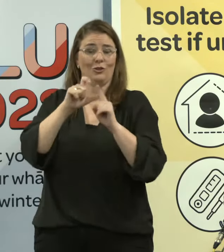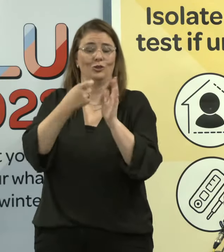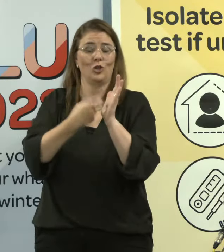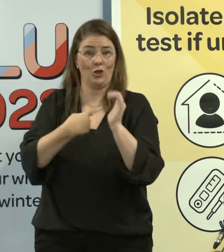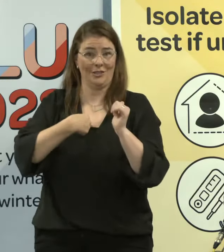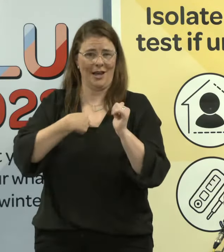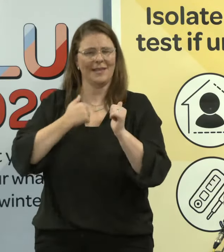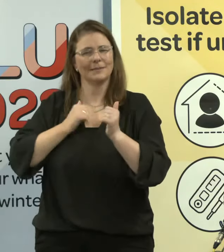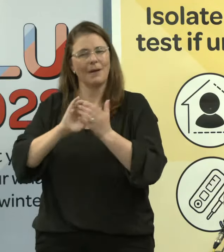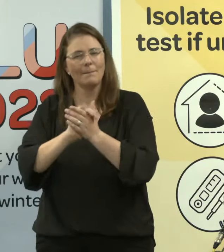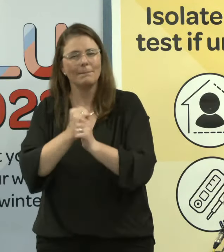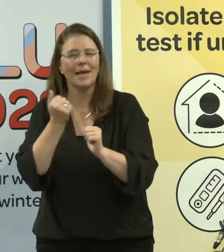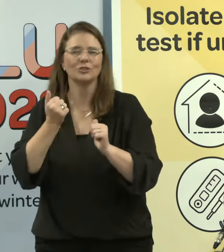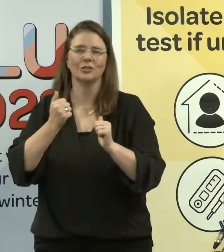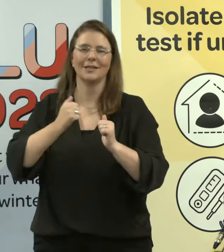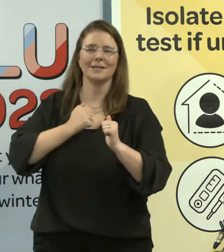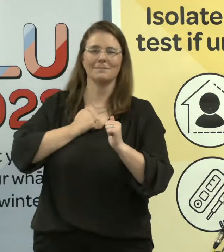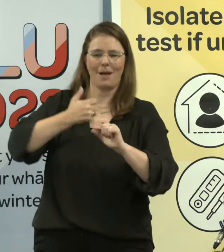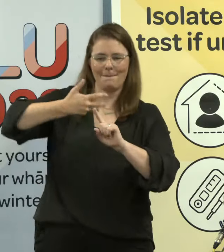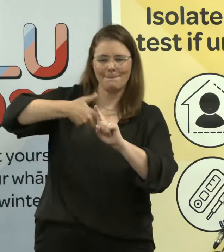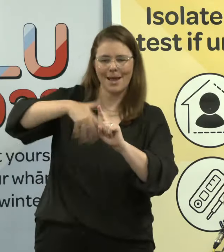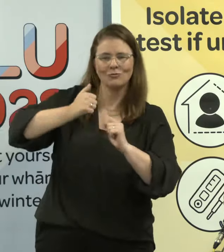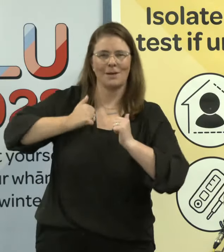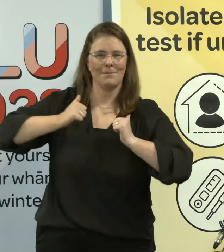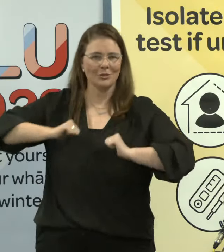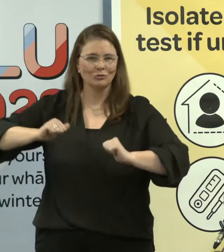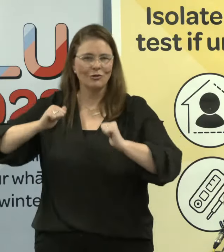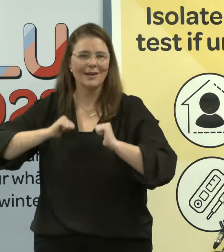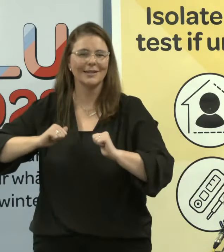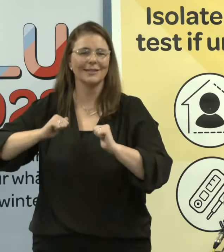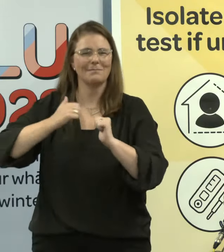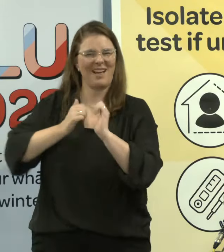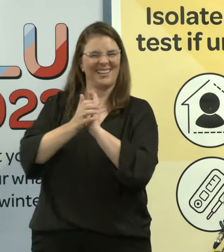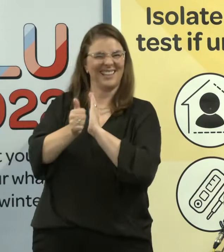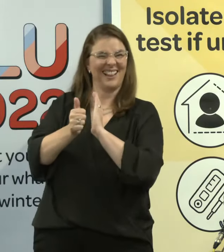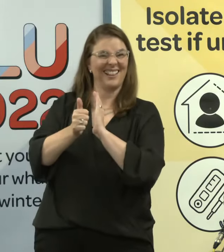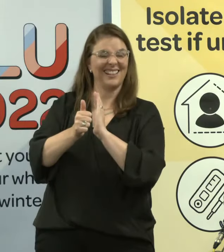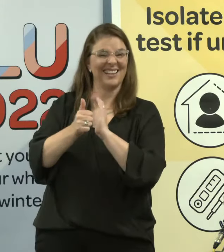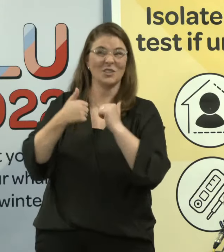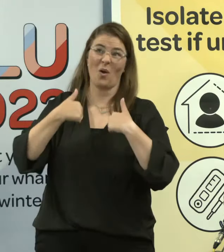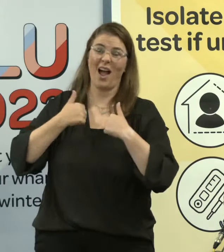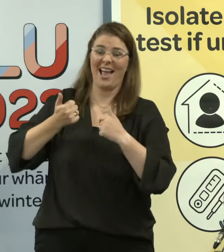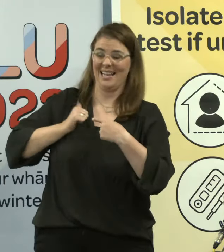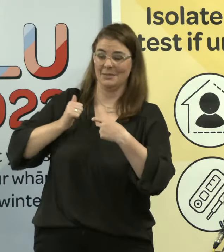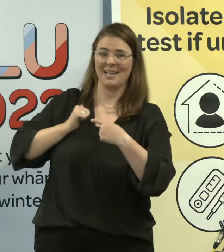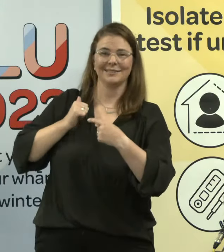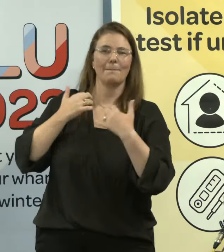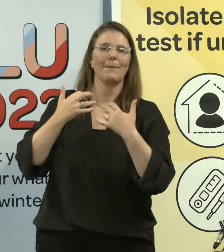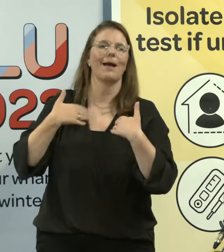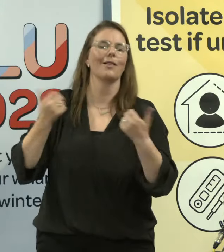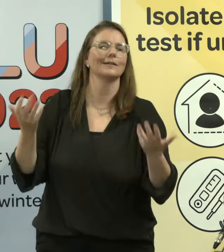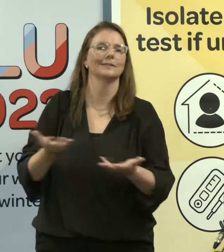whenua?